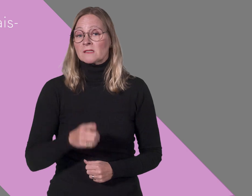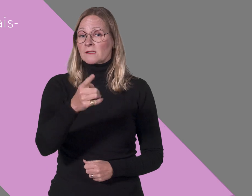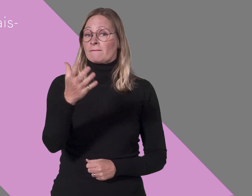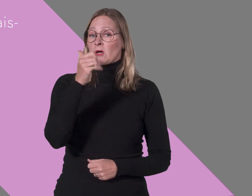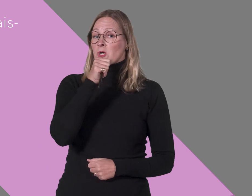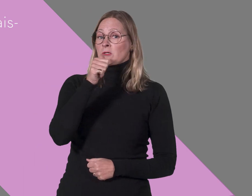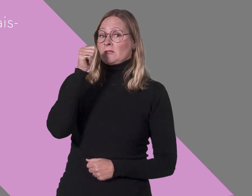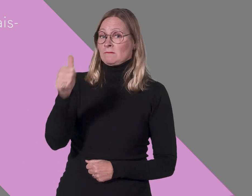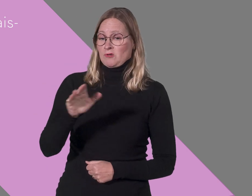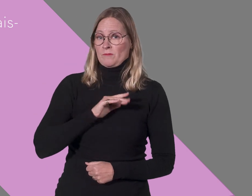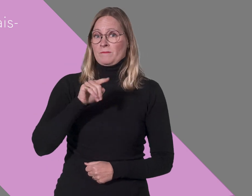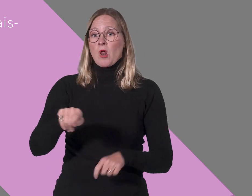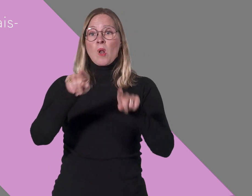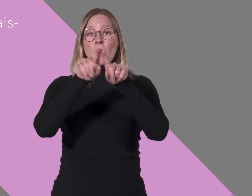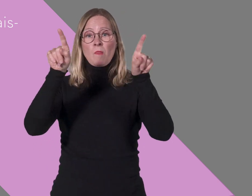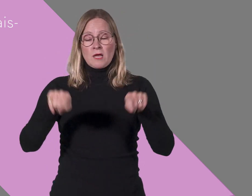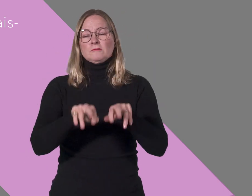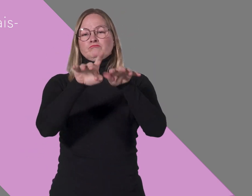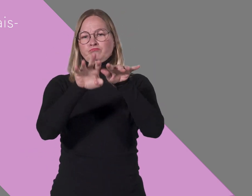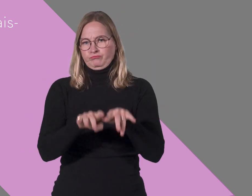Voit ilmoittautua joko oheisella lomakkeella -